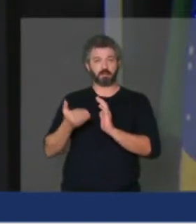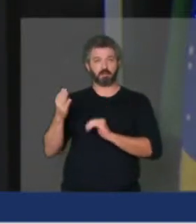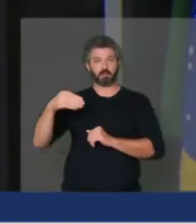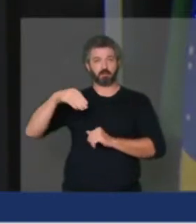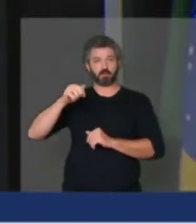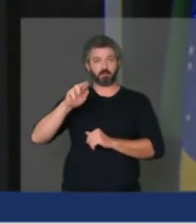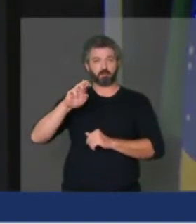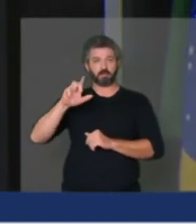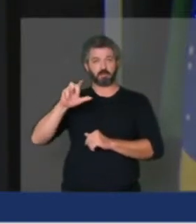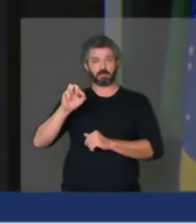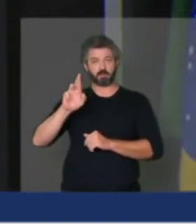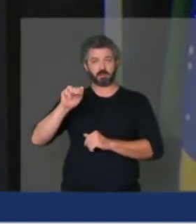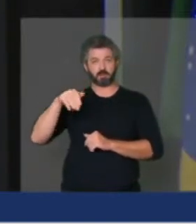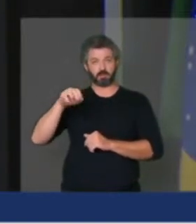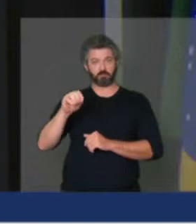PARA O DIA DE HOJE, PARA O DIA